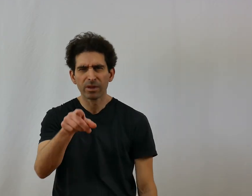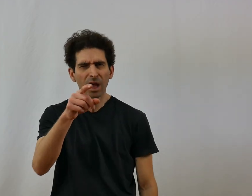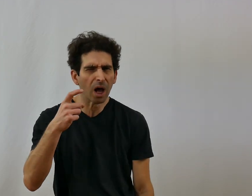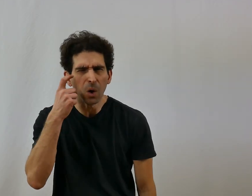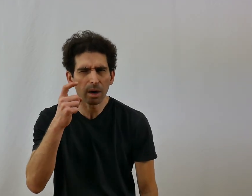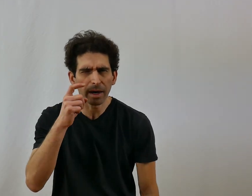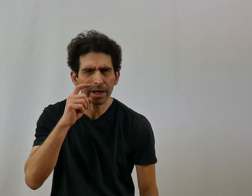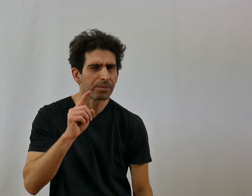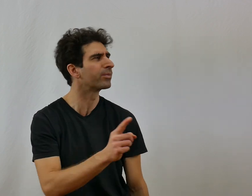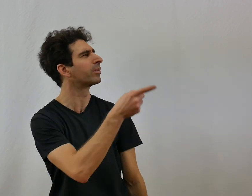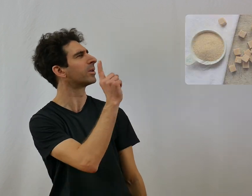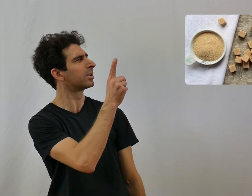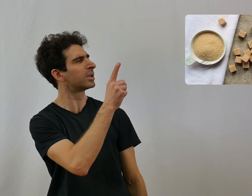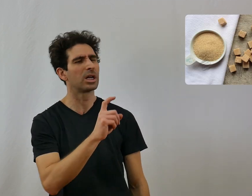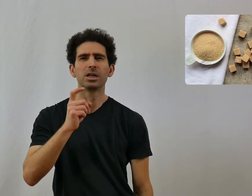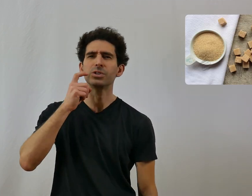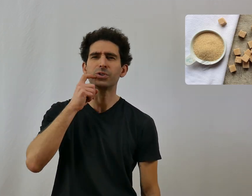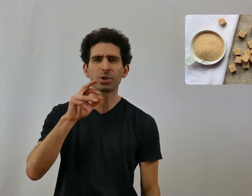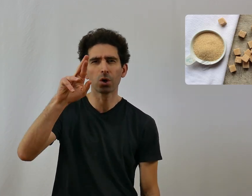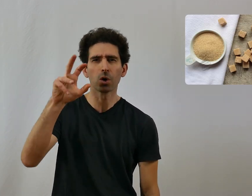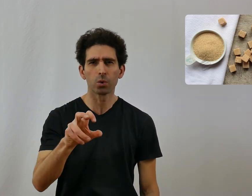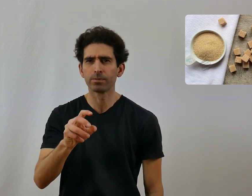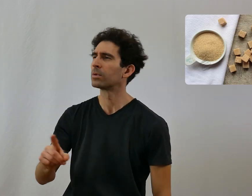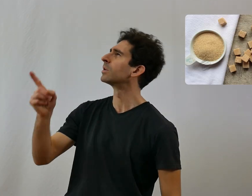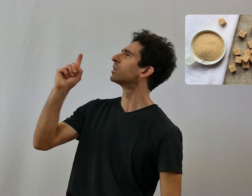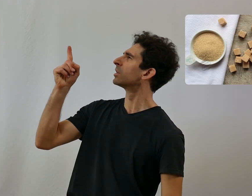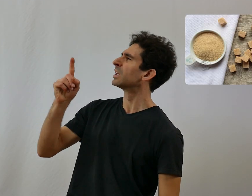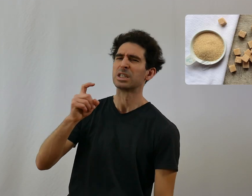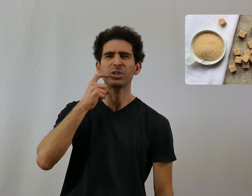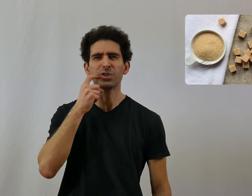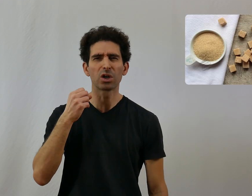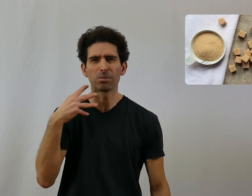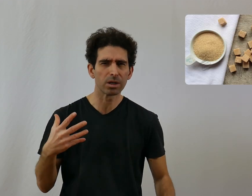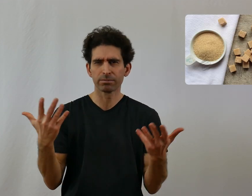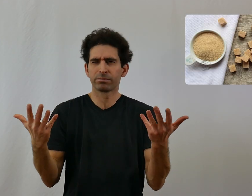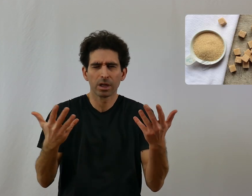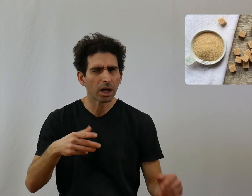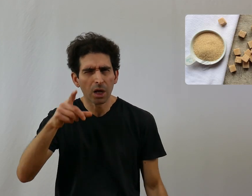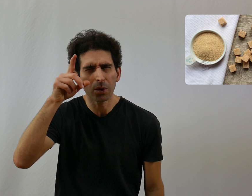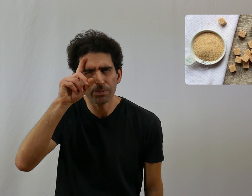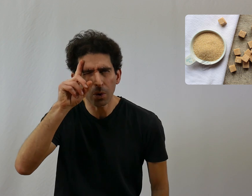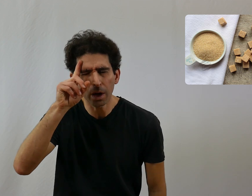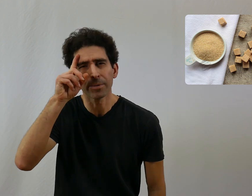Tu as remarqué qu'il y a le sucre roux et le sucre blanc. Pourquoi ?